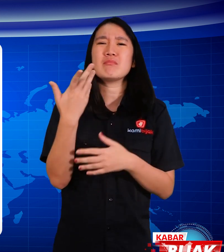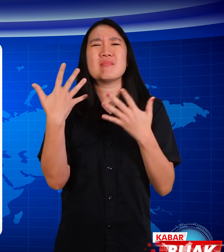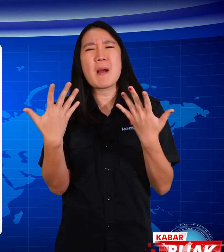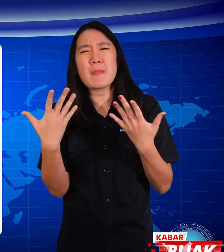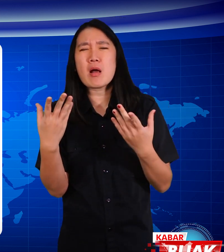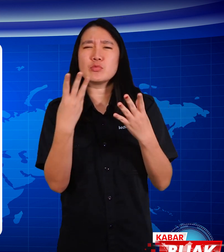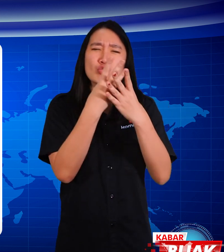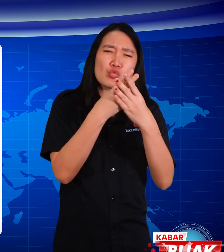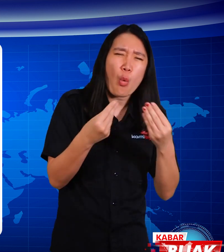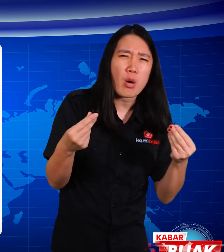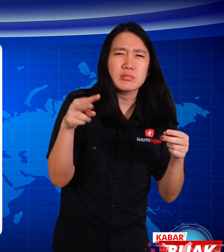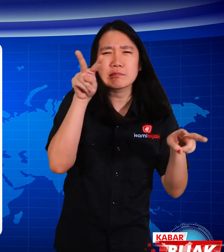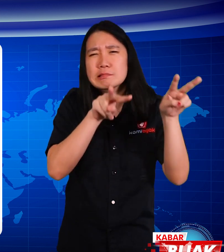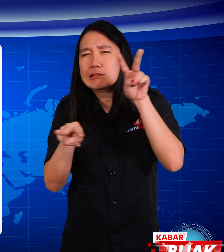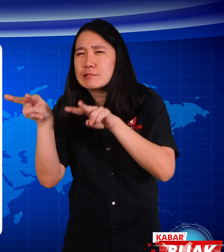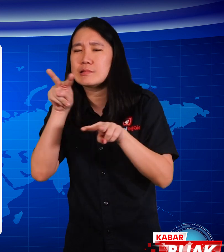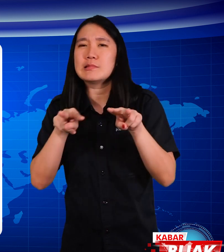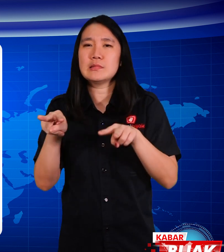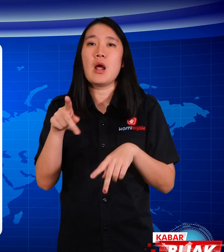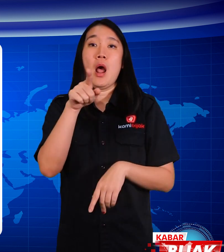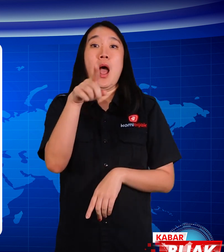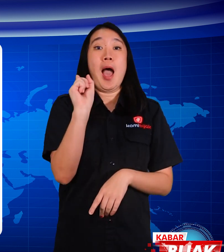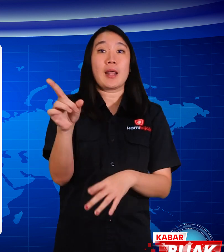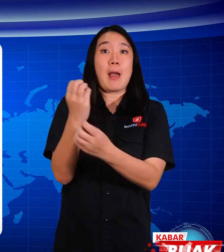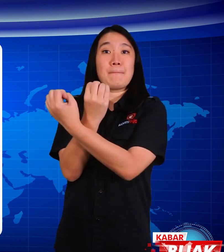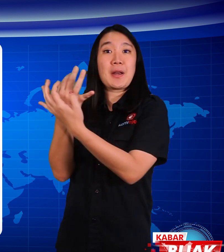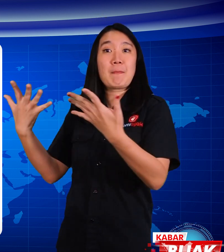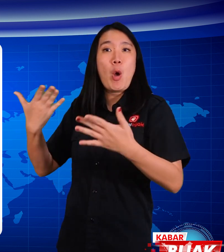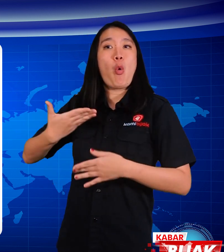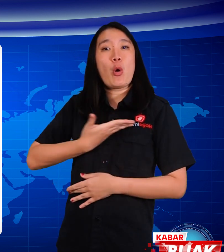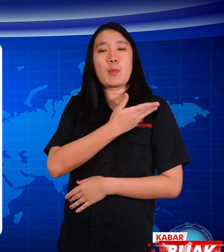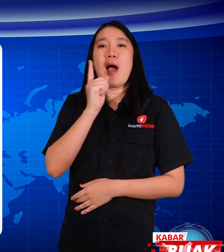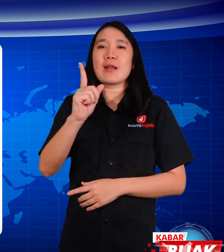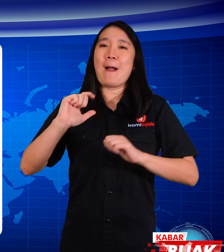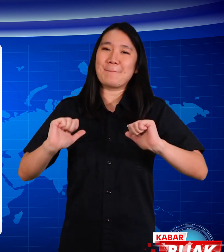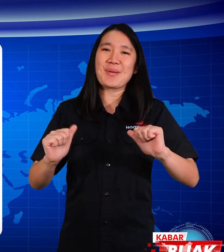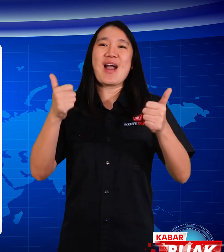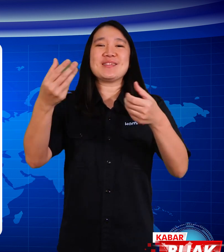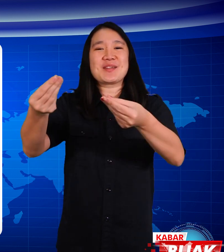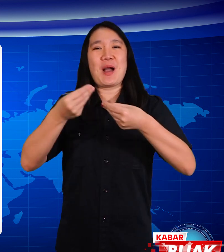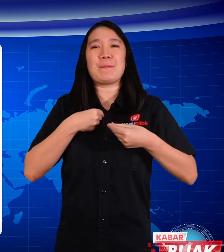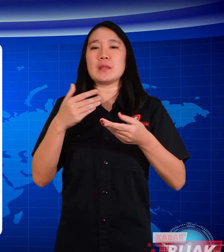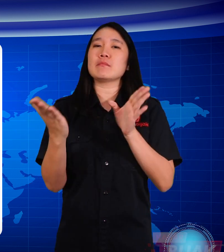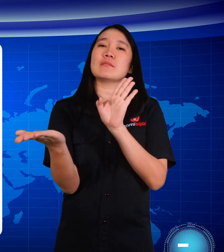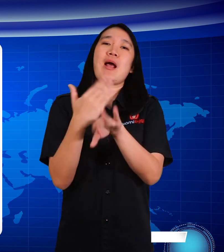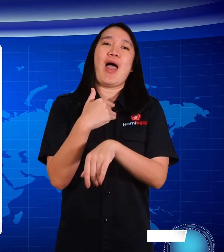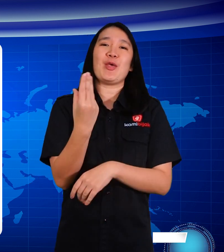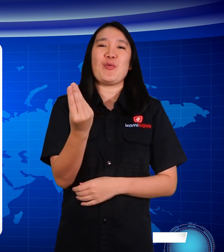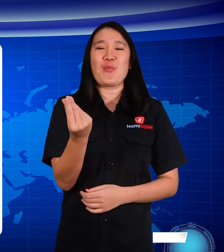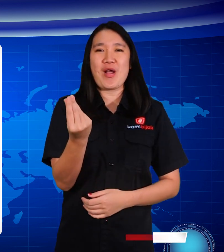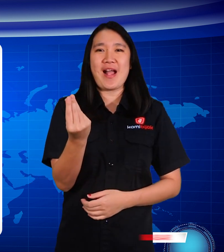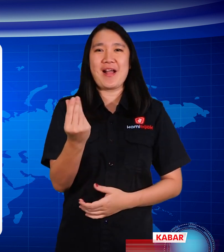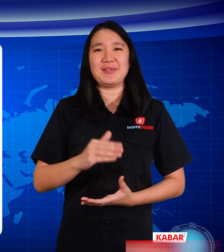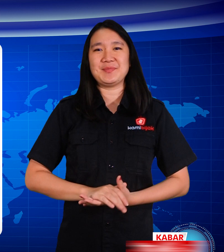dan mencari solusi. Beberapa korban ada berhasil dapat pengembalian uang.